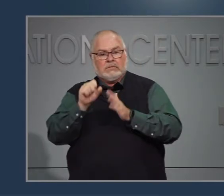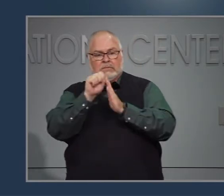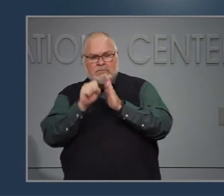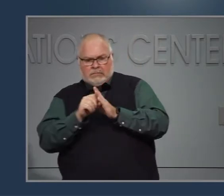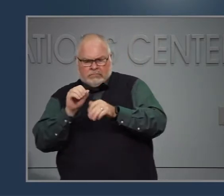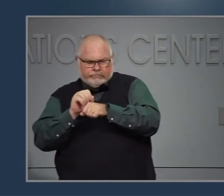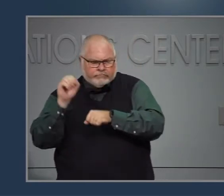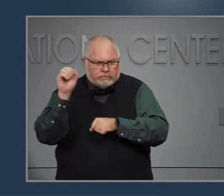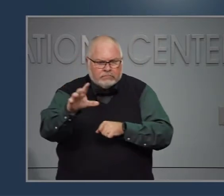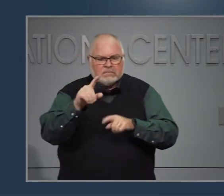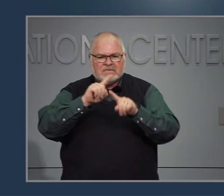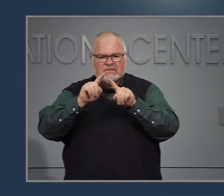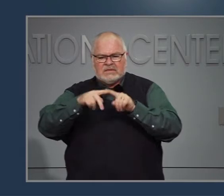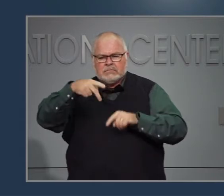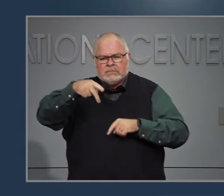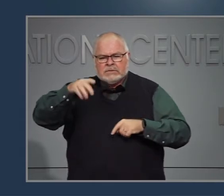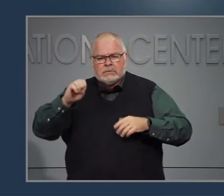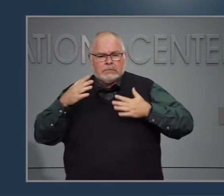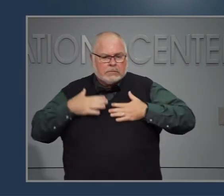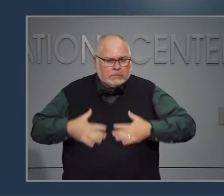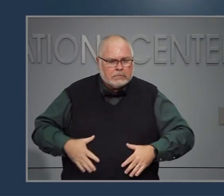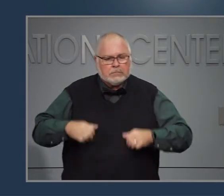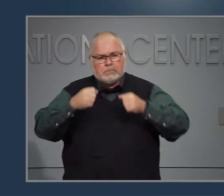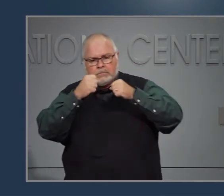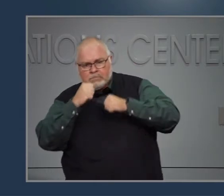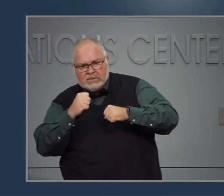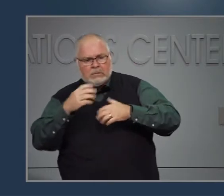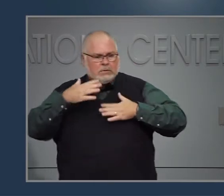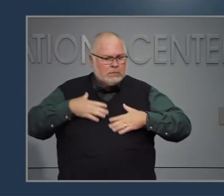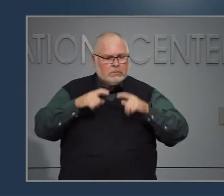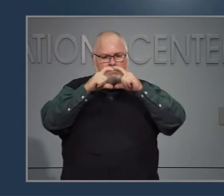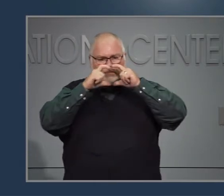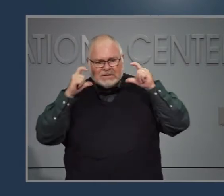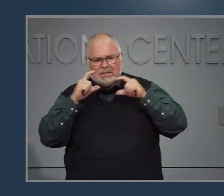hemos entregado equipo de protección personal batas, guantes y mascarillas todos los